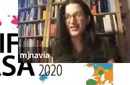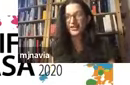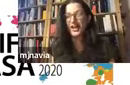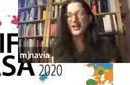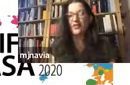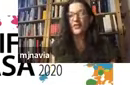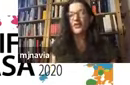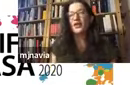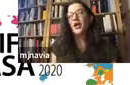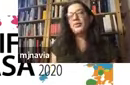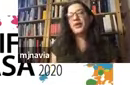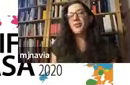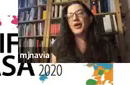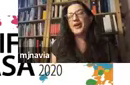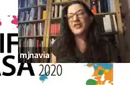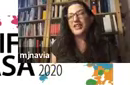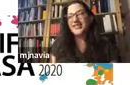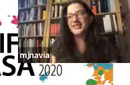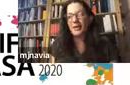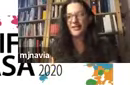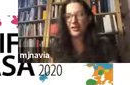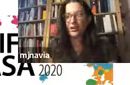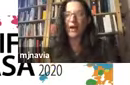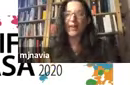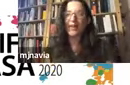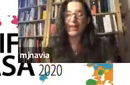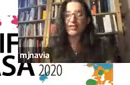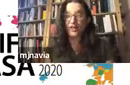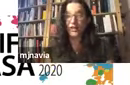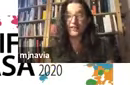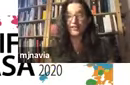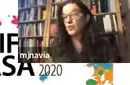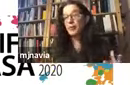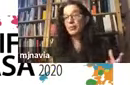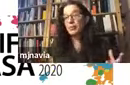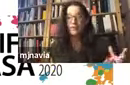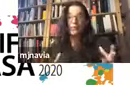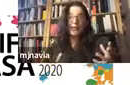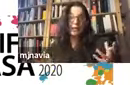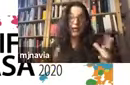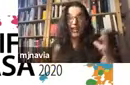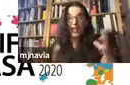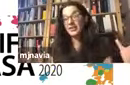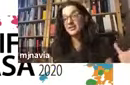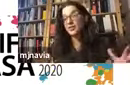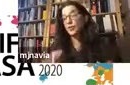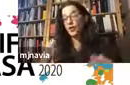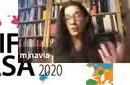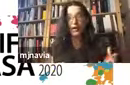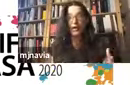Audiobuk pero que puede encontrarse en la plataforma Storietel, que es una plataforma tipo Netflix donde uno paga